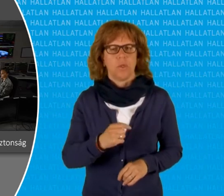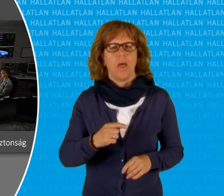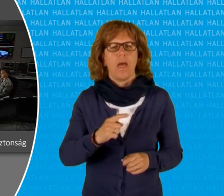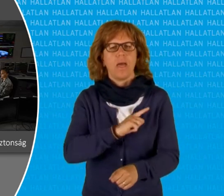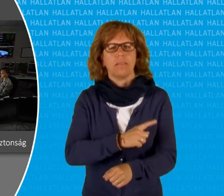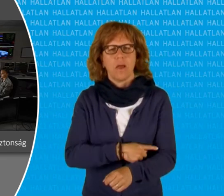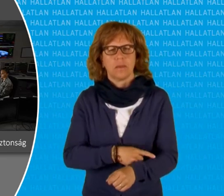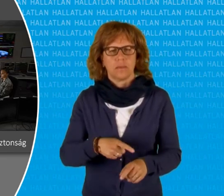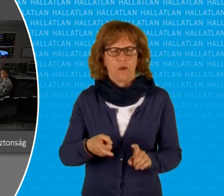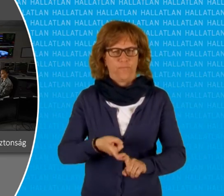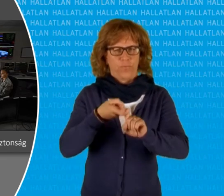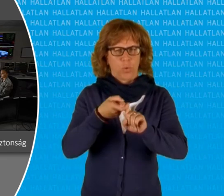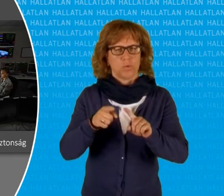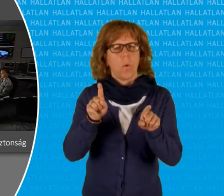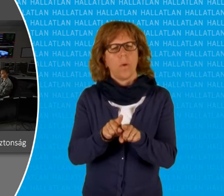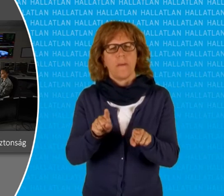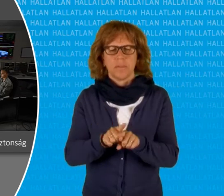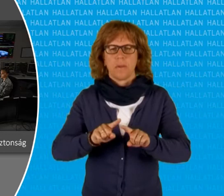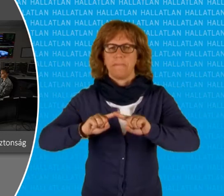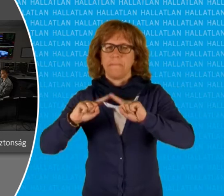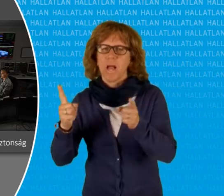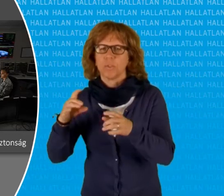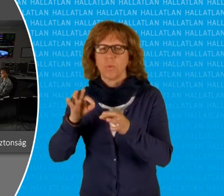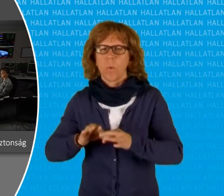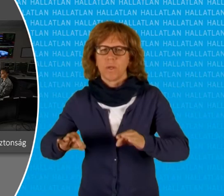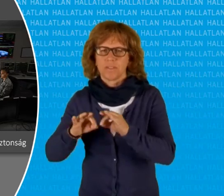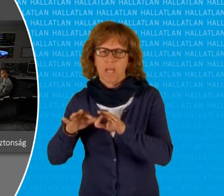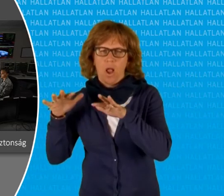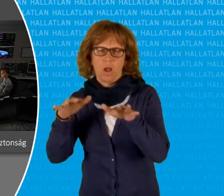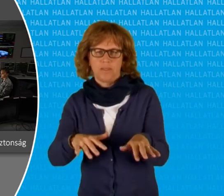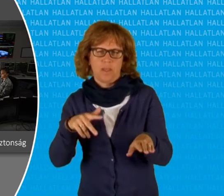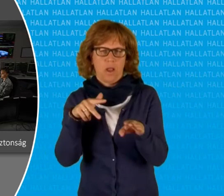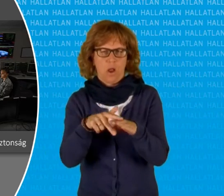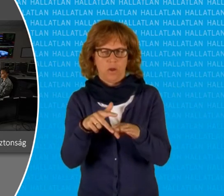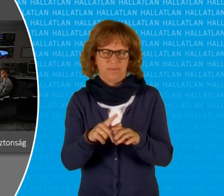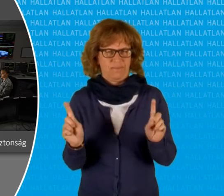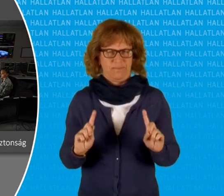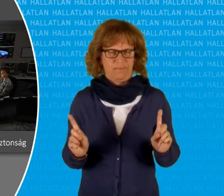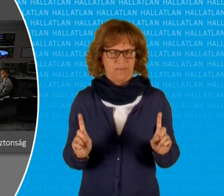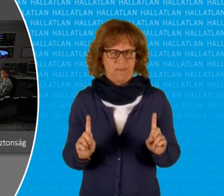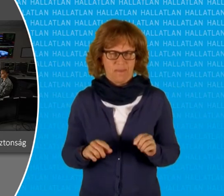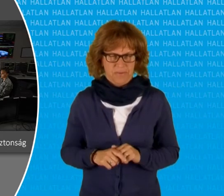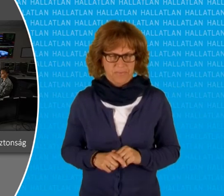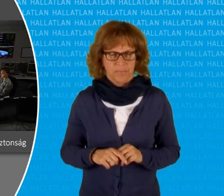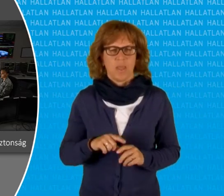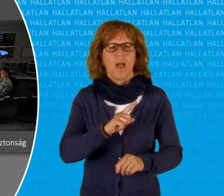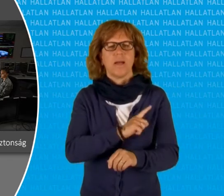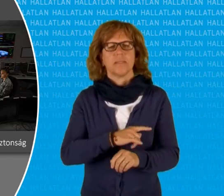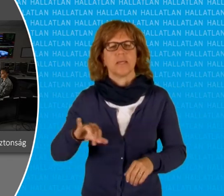illetve az energiafüggőség minimalizálása.